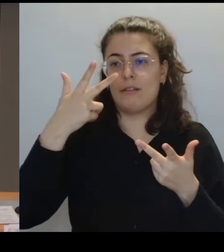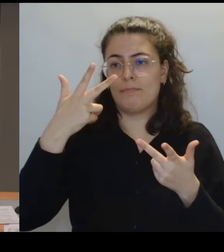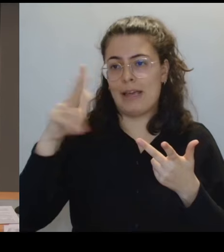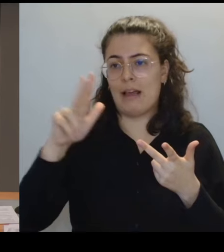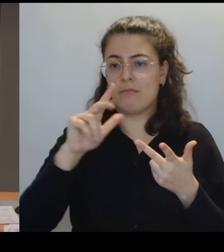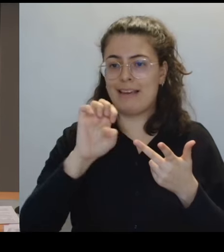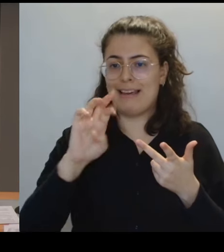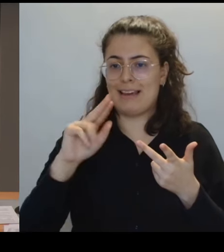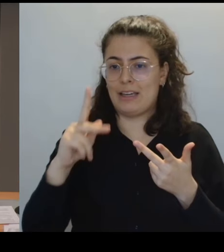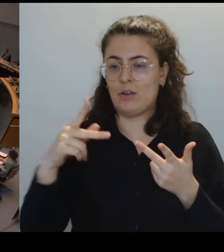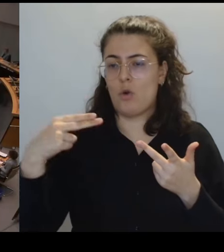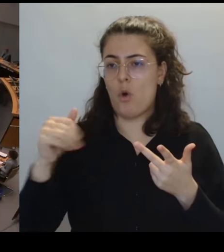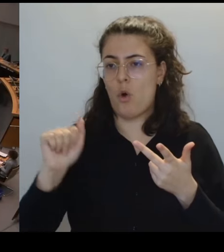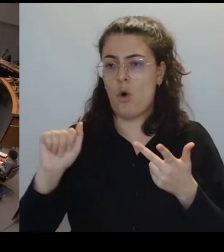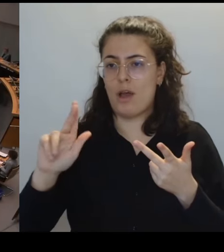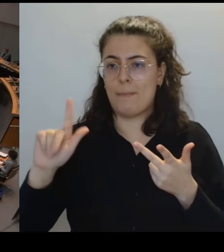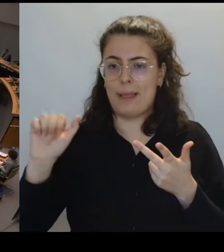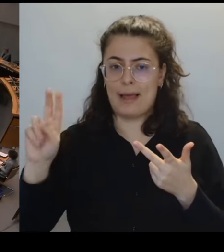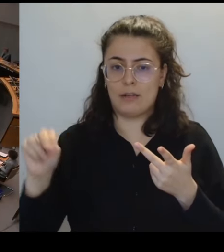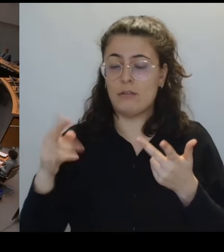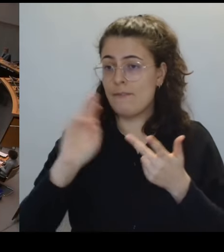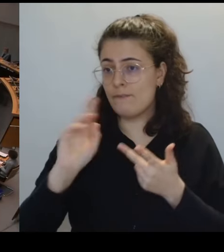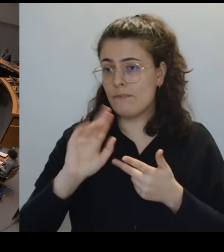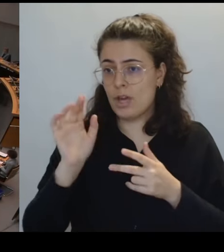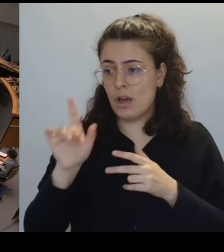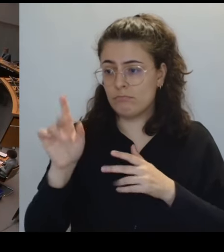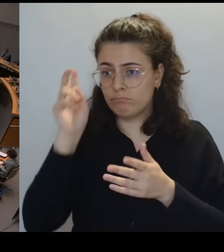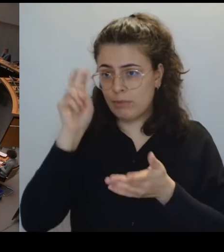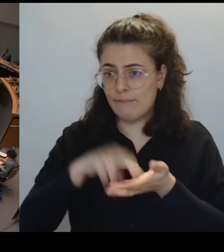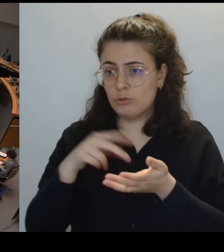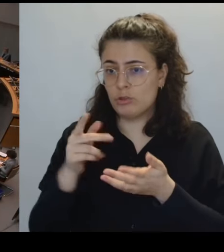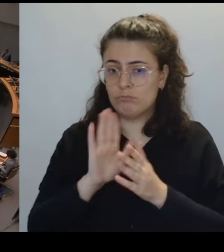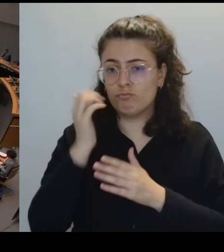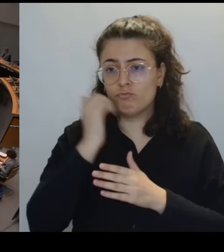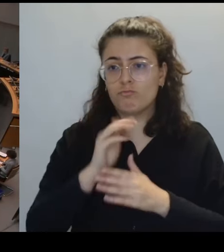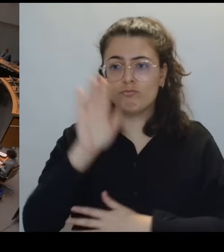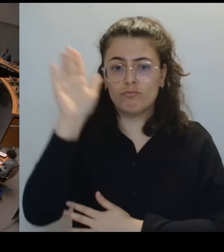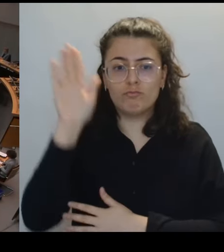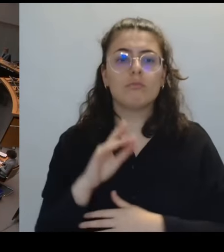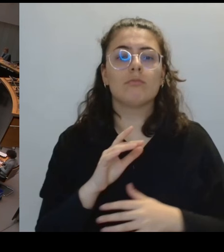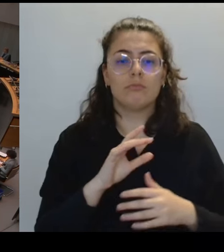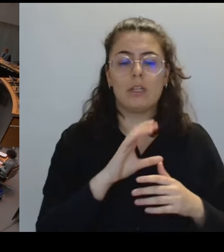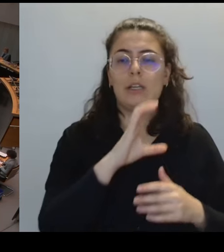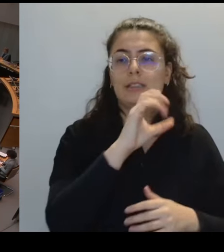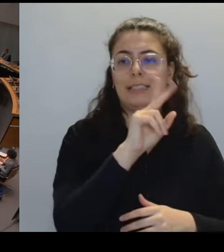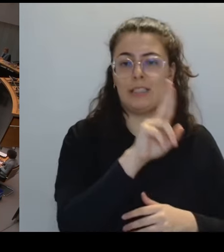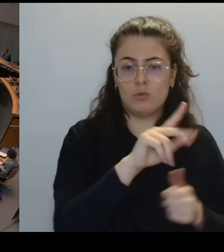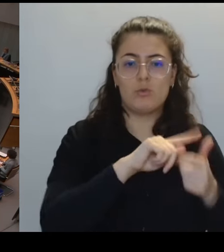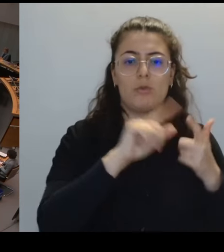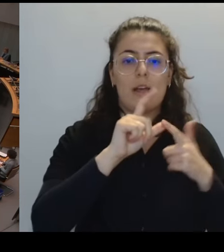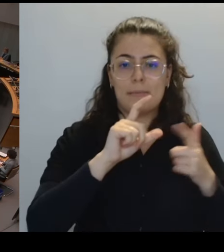den bitte ich um das Handzeichen. Das sind die Fraktionen der CDU, SPD, Bündnis 90/Die Grünen sowie Linke.